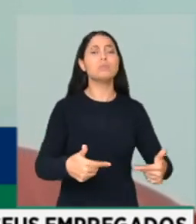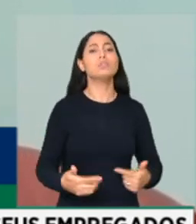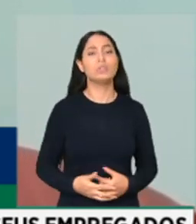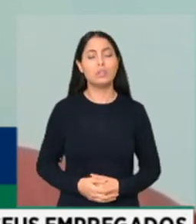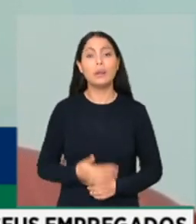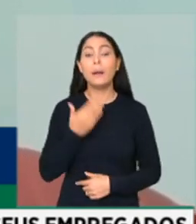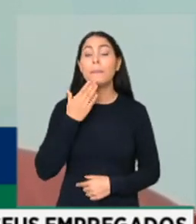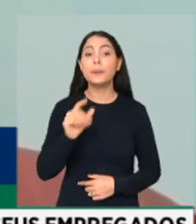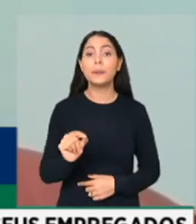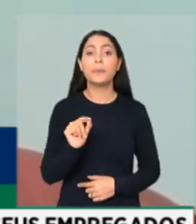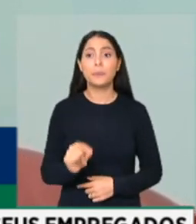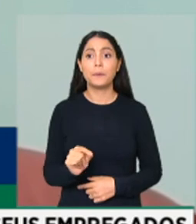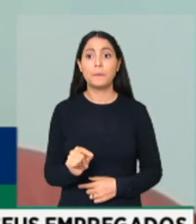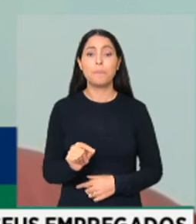APOIO É LUTA DOS PETROLEIROS,